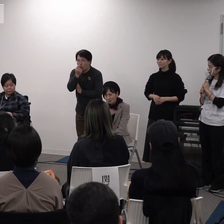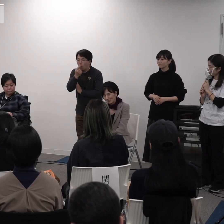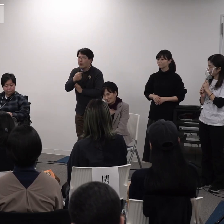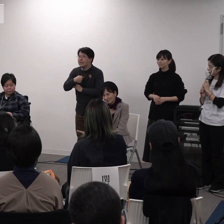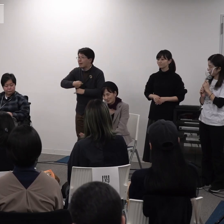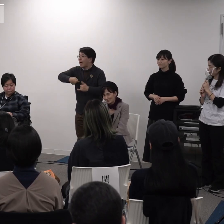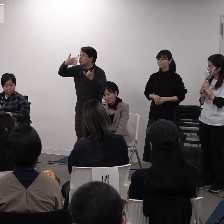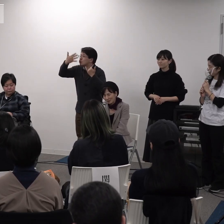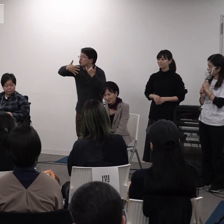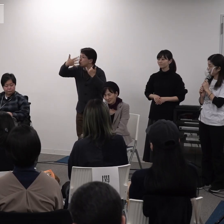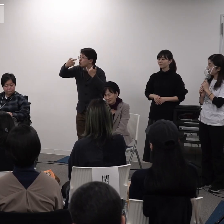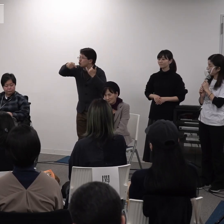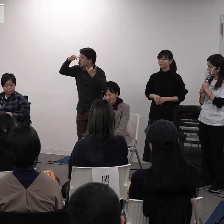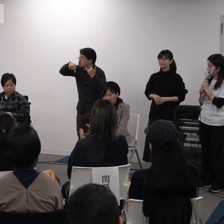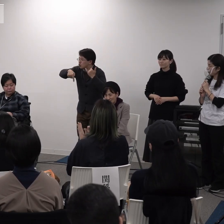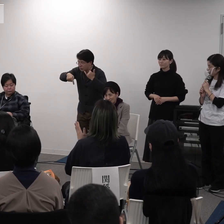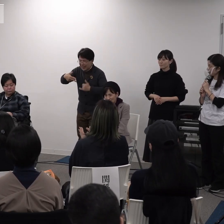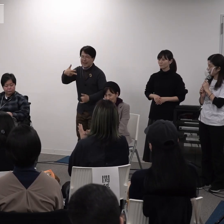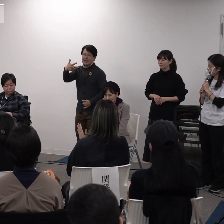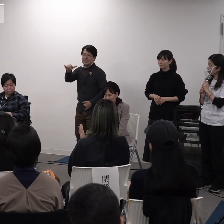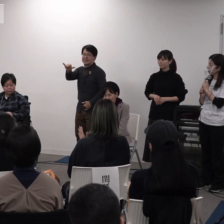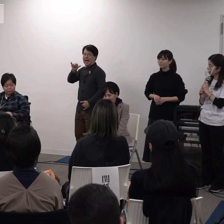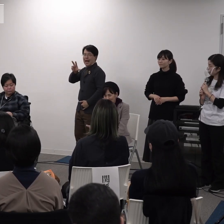私 YouTubeでシャルル・ボネ 症候群セアまりで 出してますので